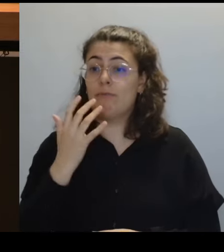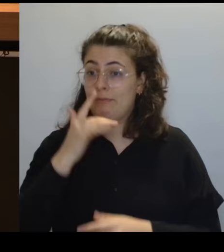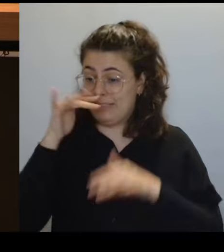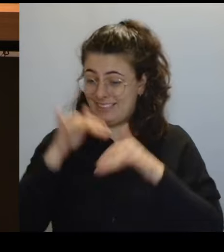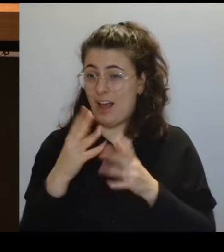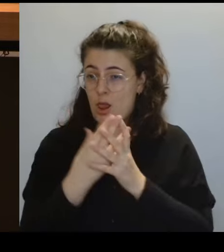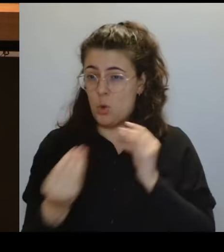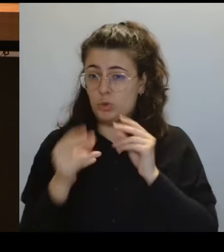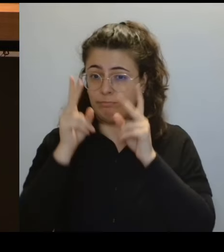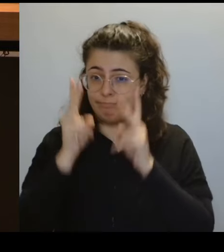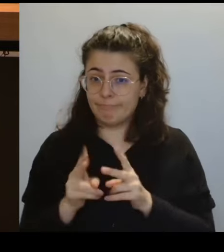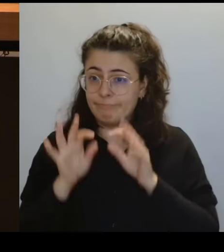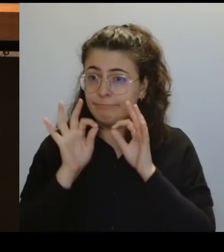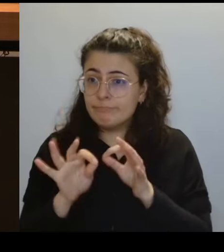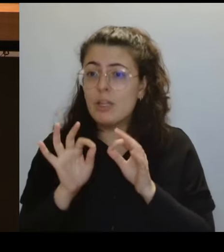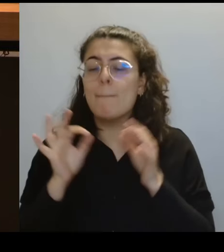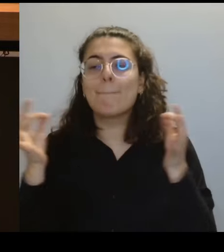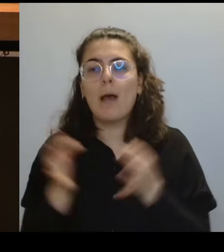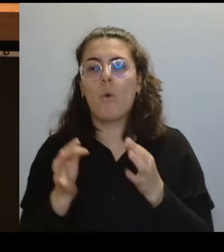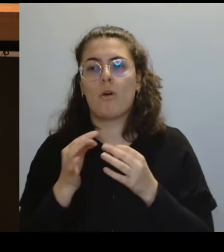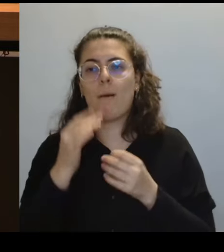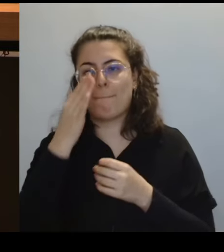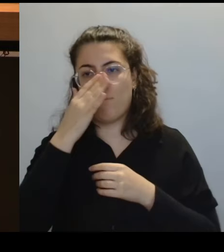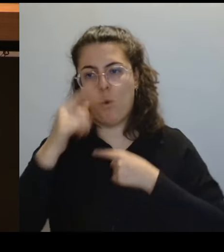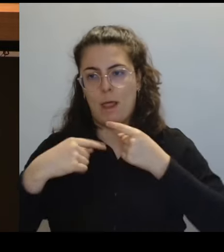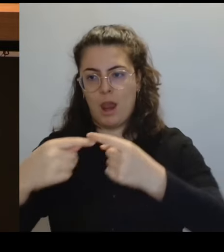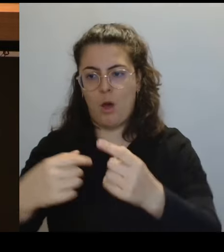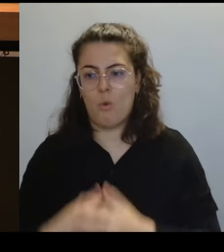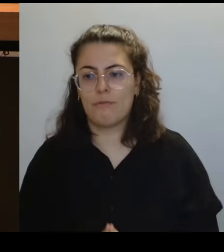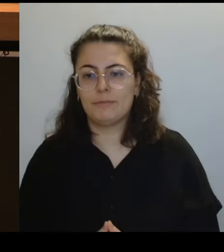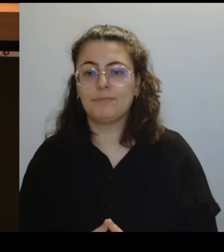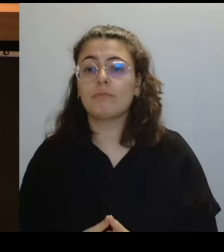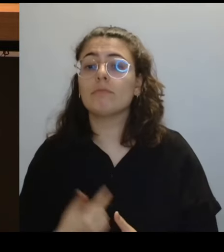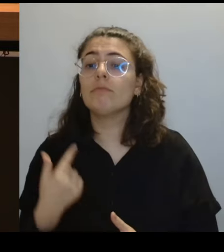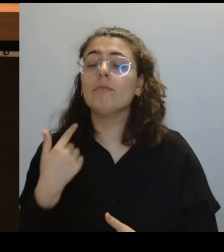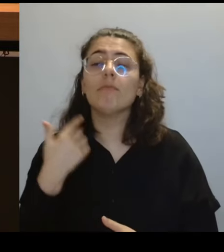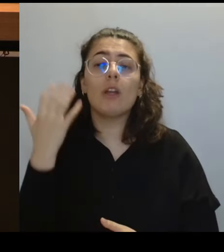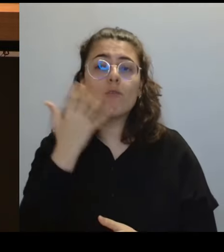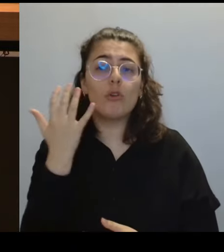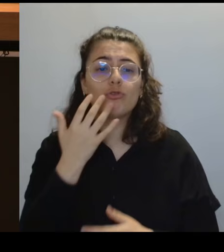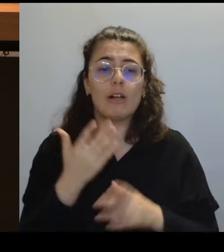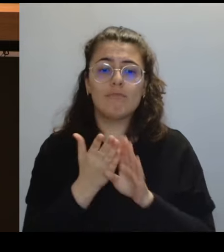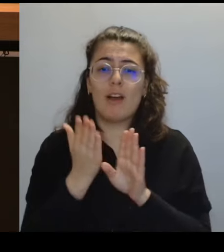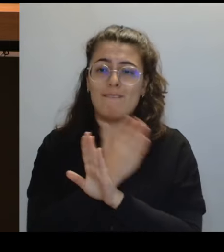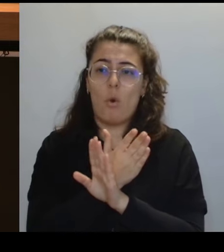glaube, wir hätten viel, viel weniger Ärger gehabt, wenn nicht schon zum 30.09. diese Übergangsregelung einfach ausgesetzt